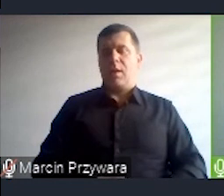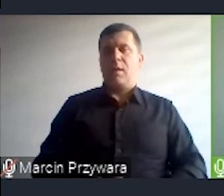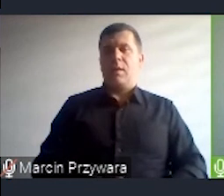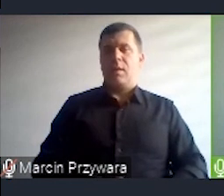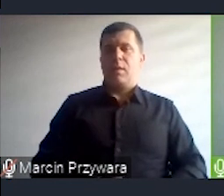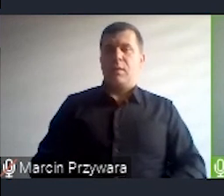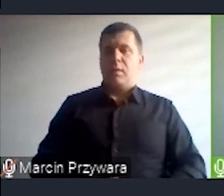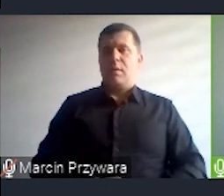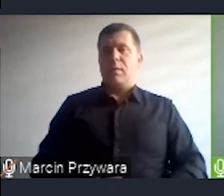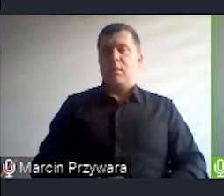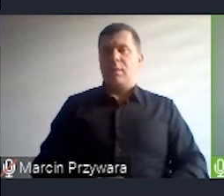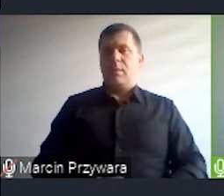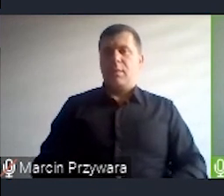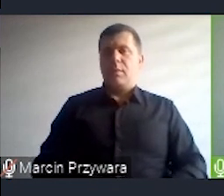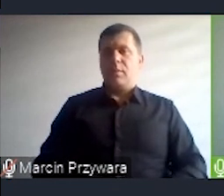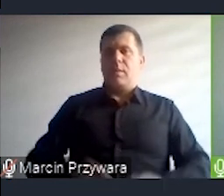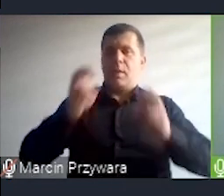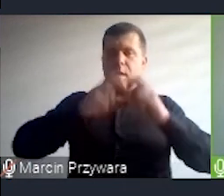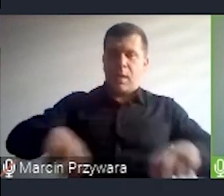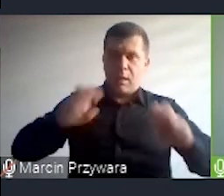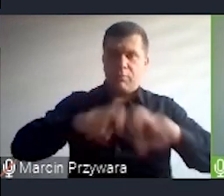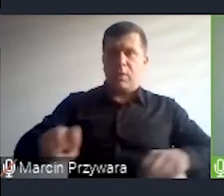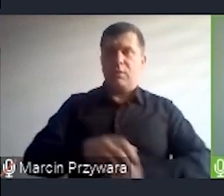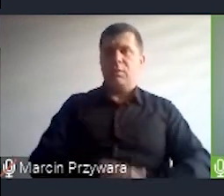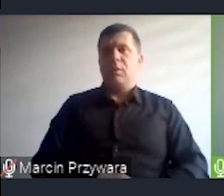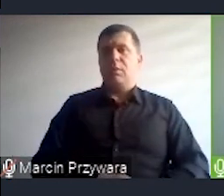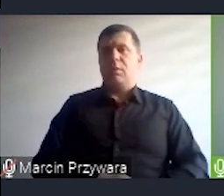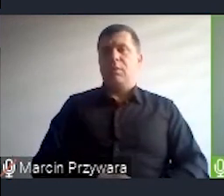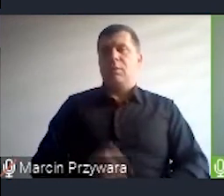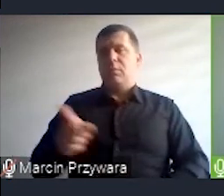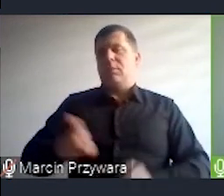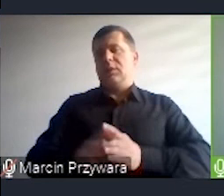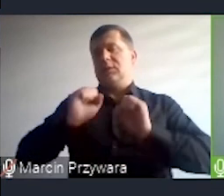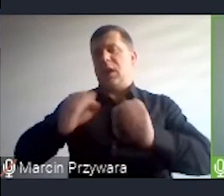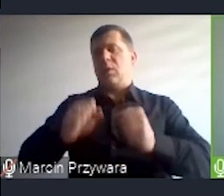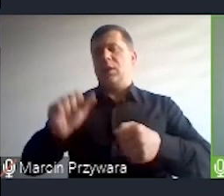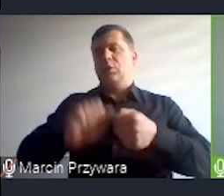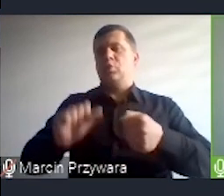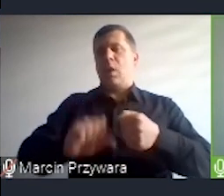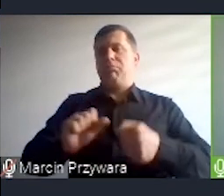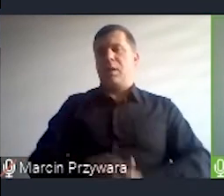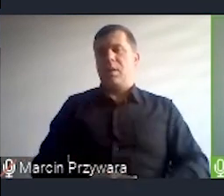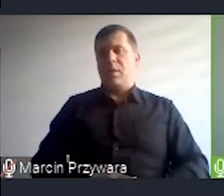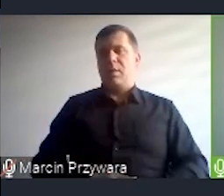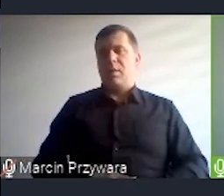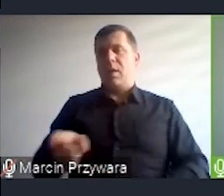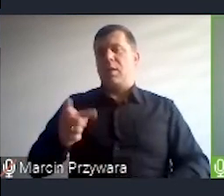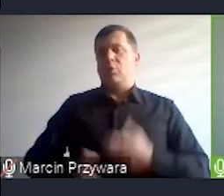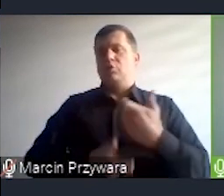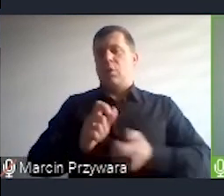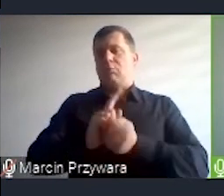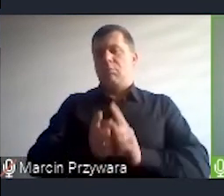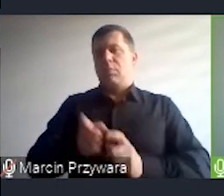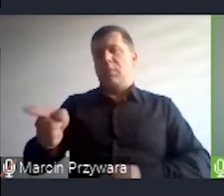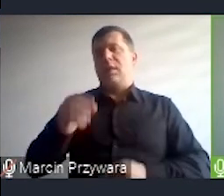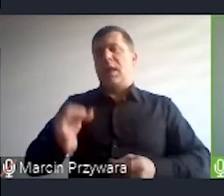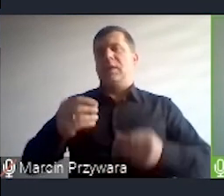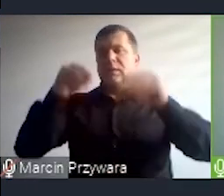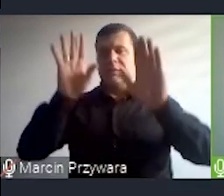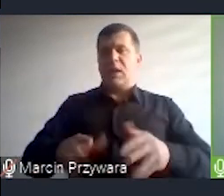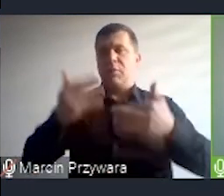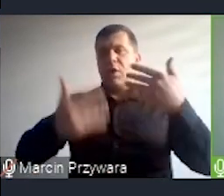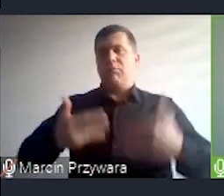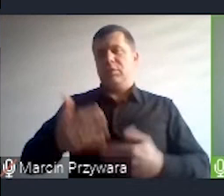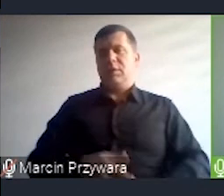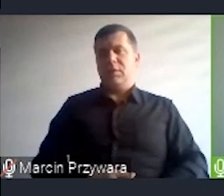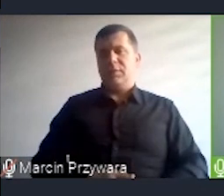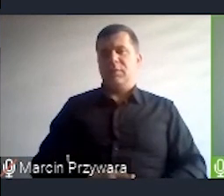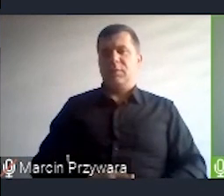Czyli remontowaliście pod działalność żłobka i w tym momencie zrobiliście tam sklep komputerowy.